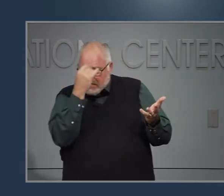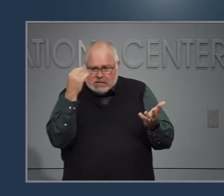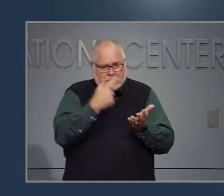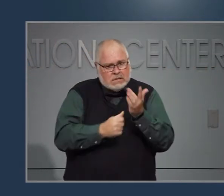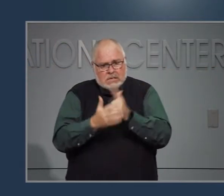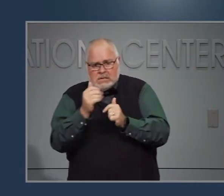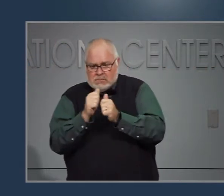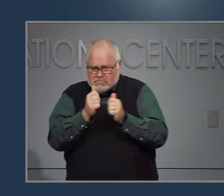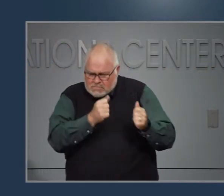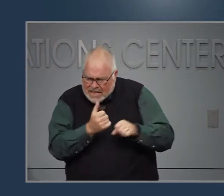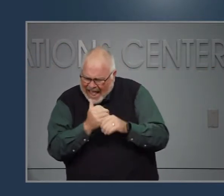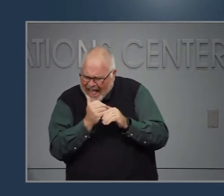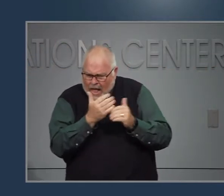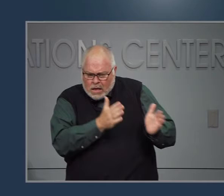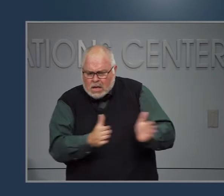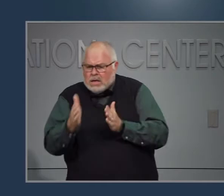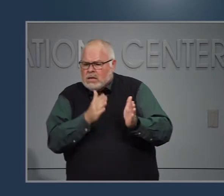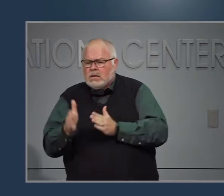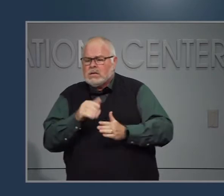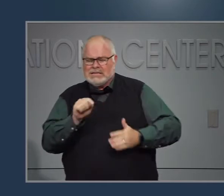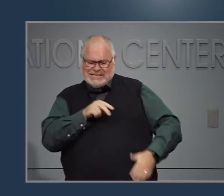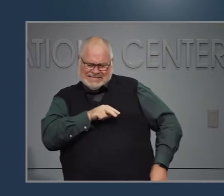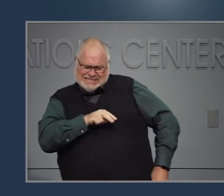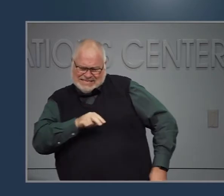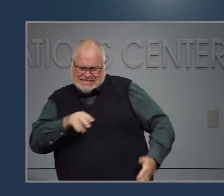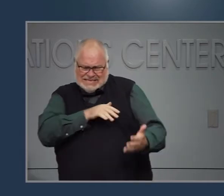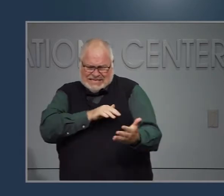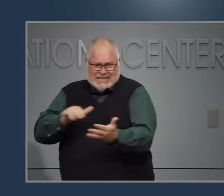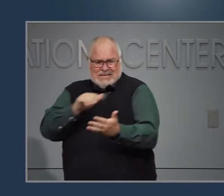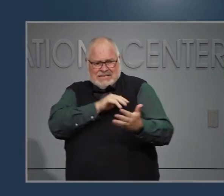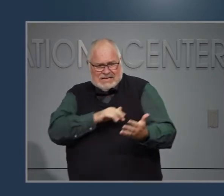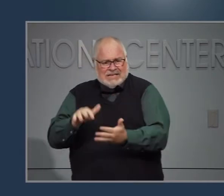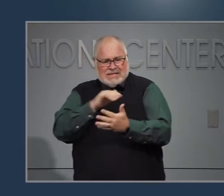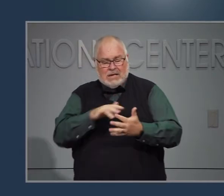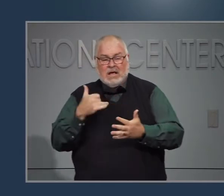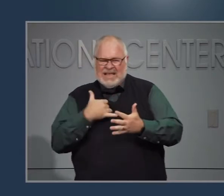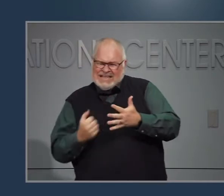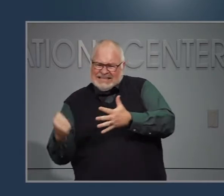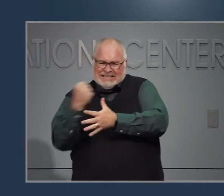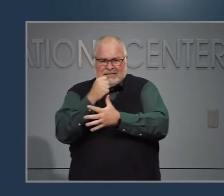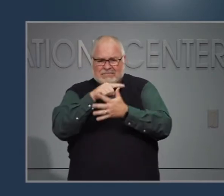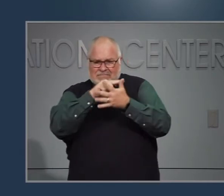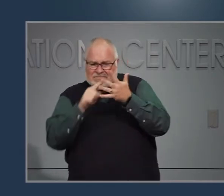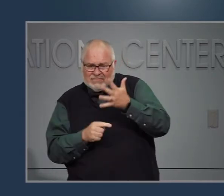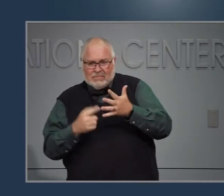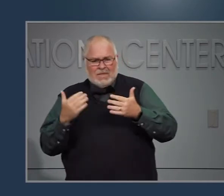Prevención personal, cremas, administración de brotes y supervisión.